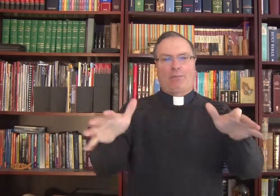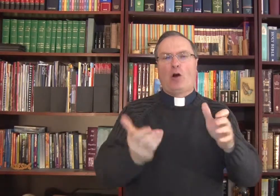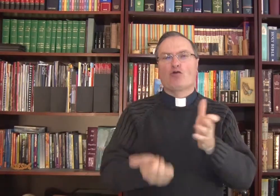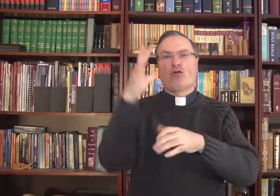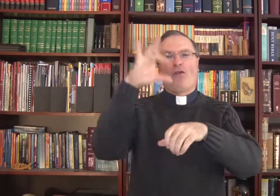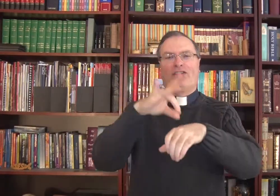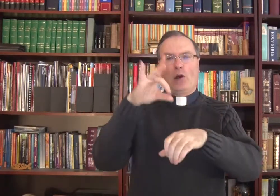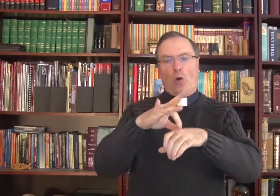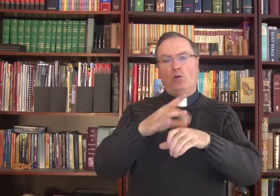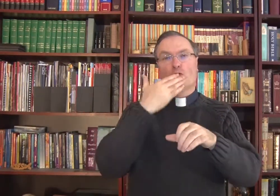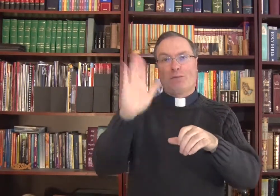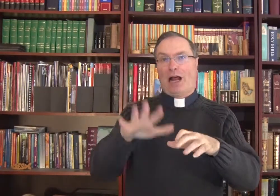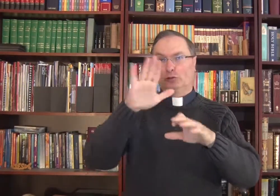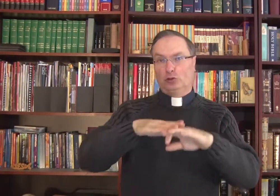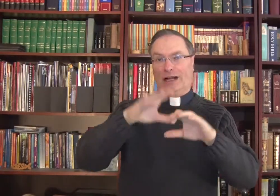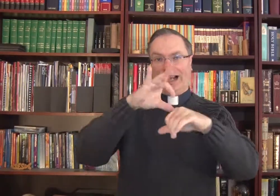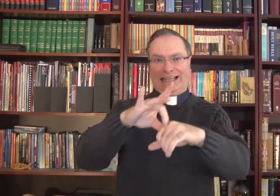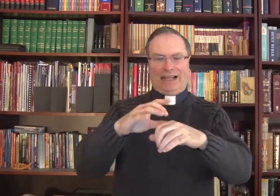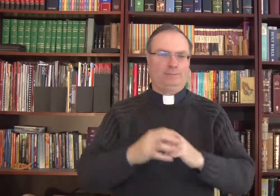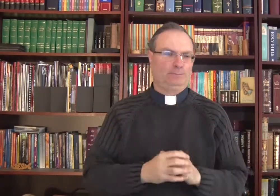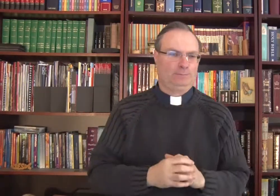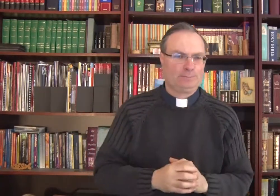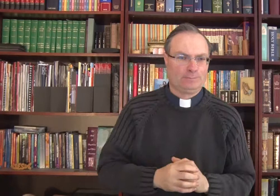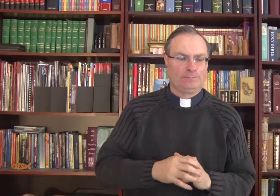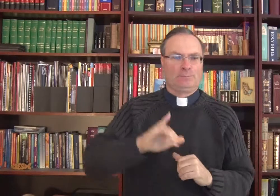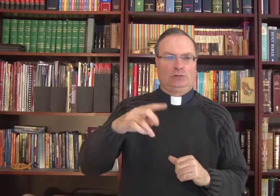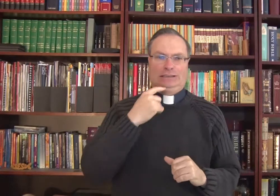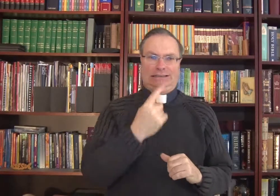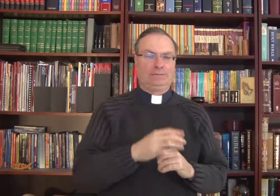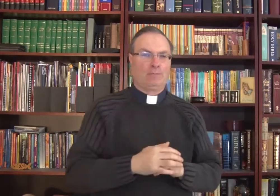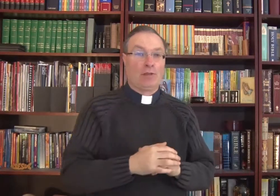un nouveau fléau du mal sur la terre. Jean disait: